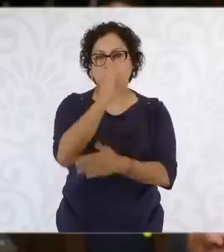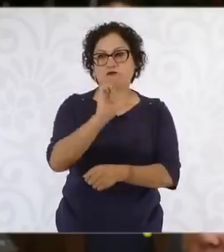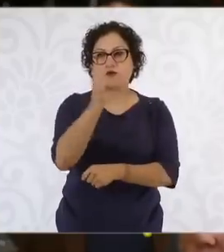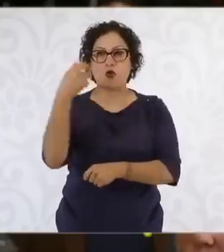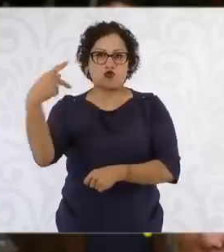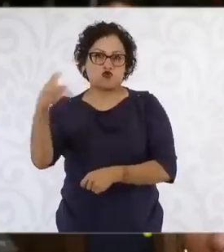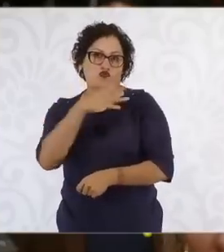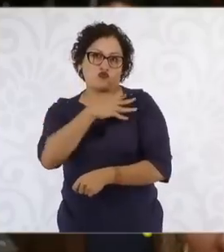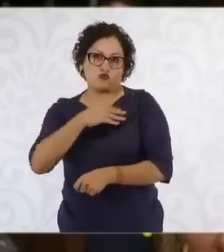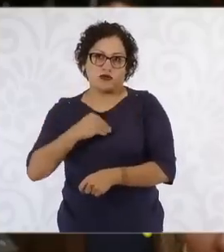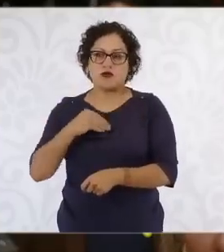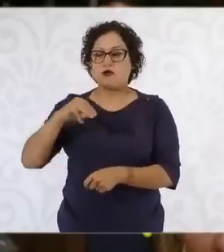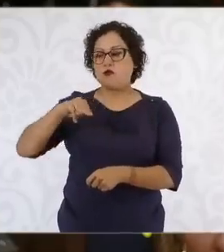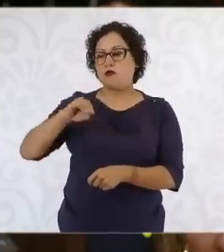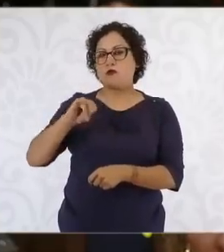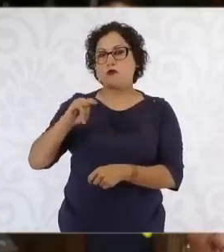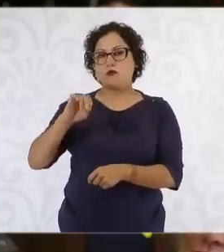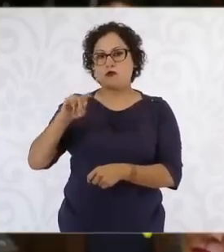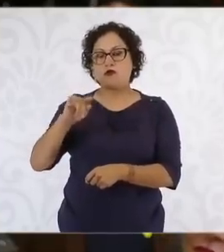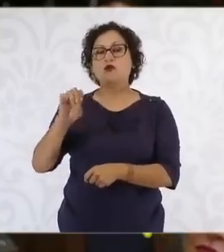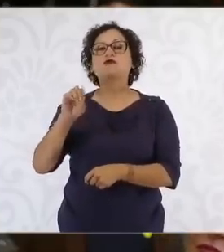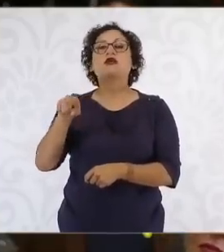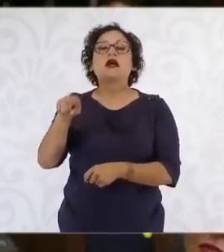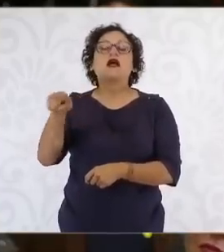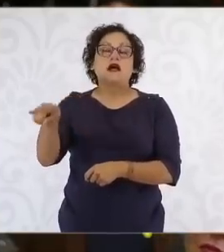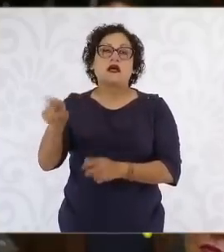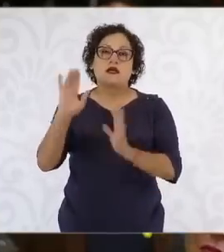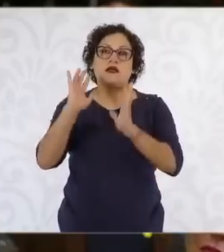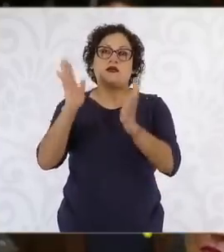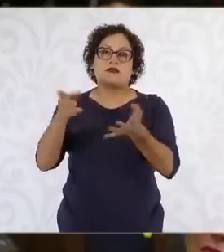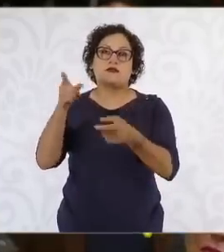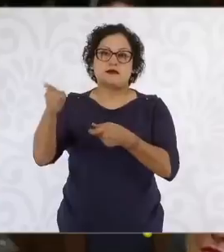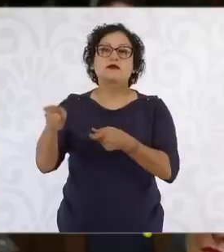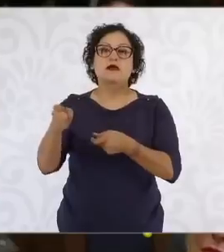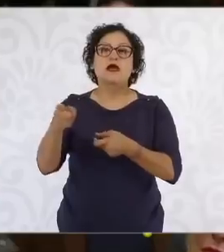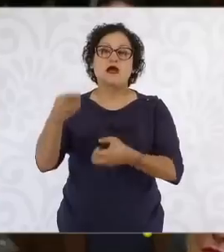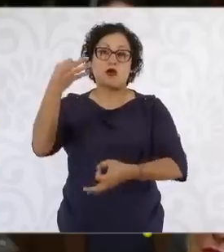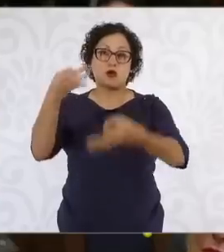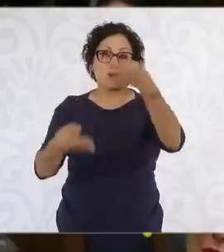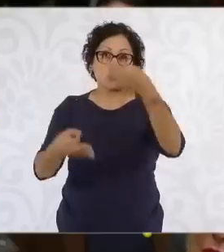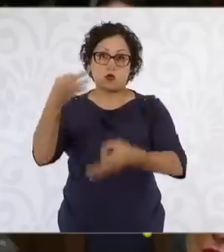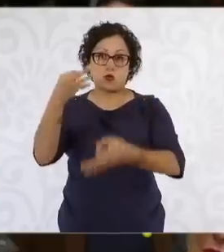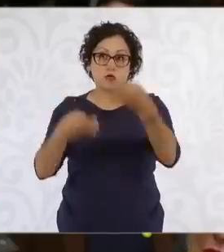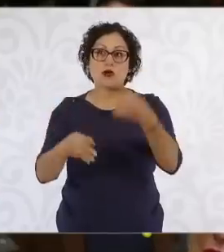es oficial judicial pero ya tiene la patente de secretario y está en la lista para obtener